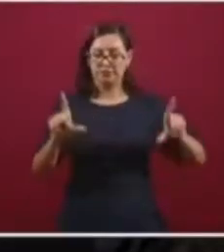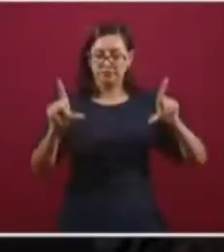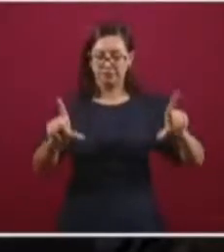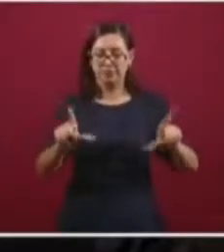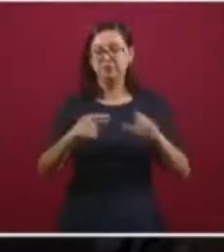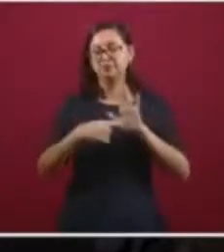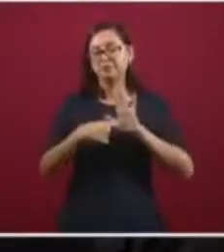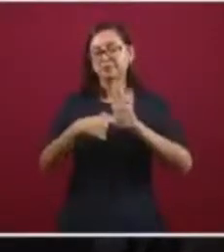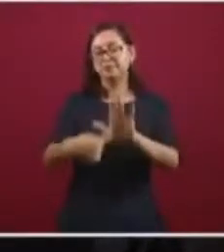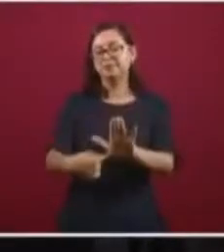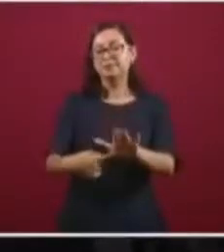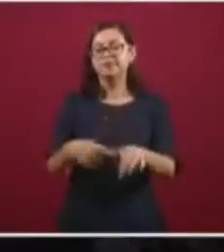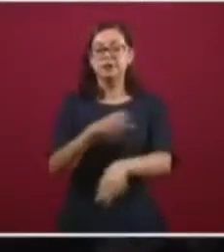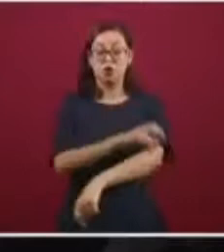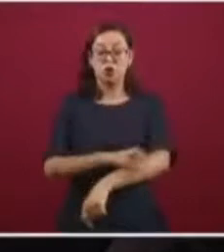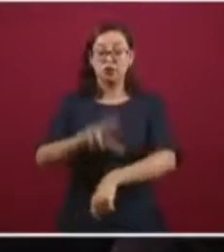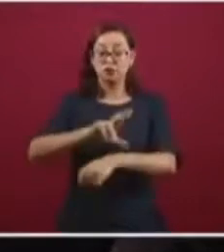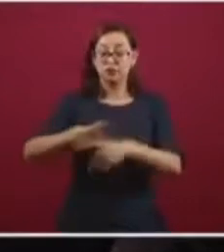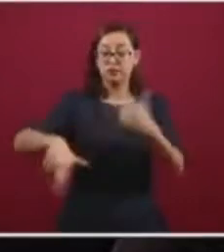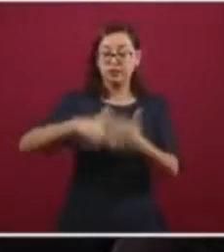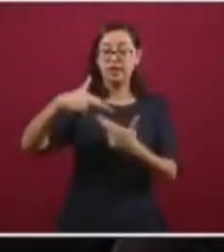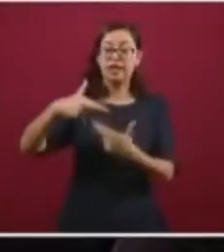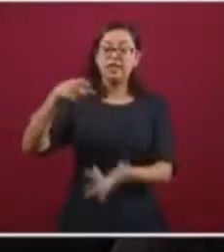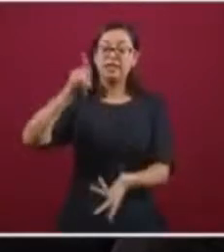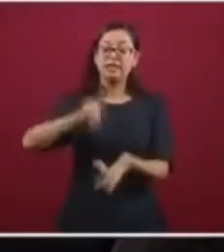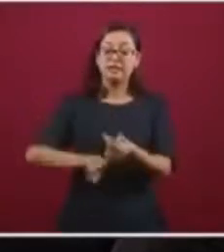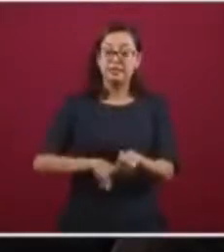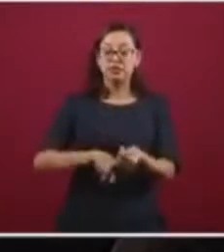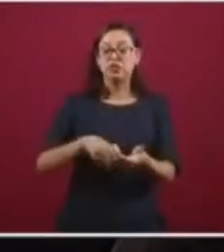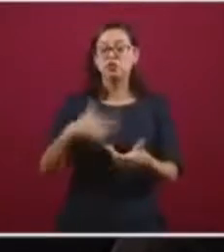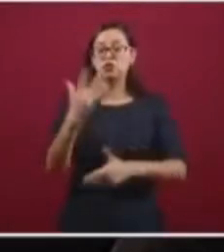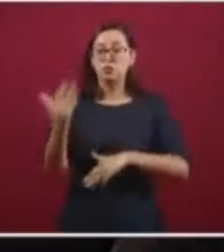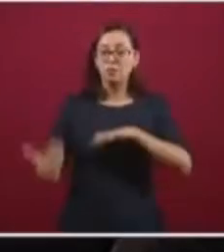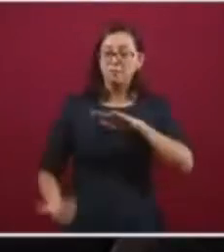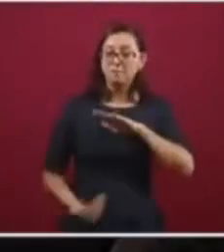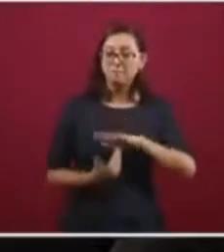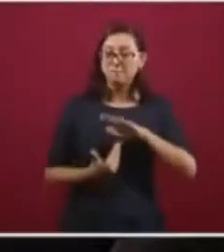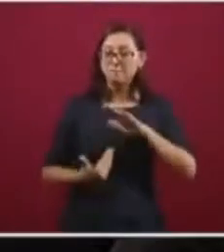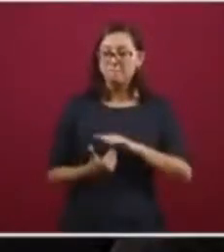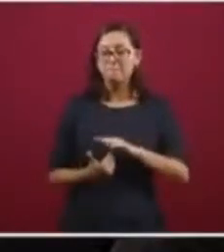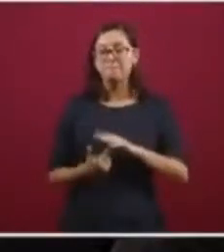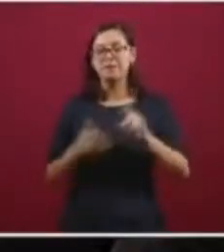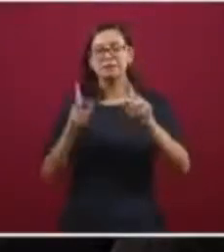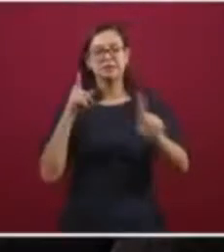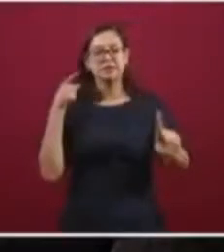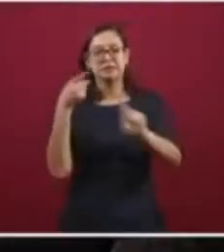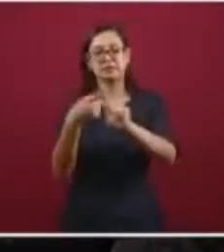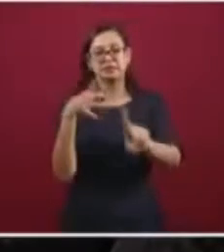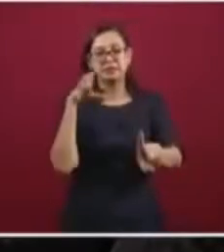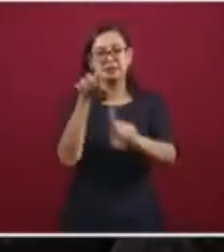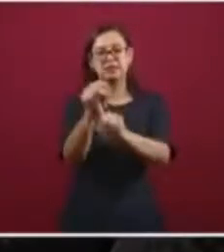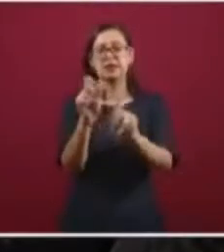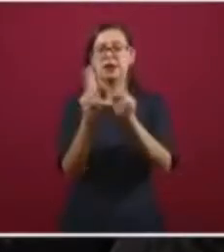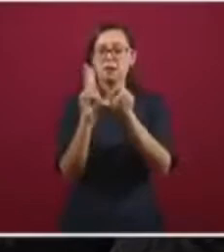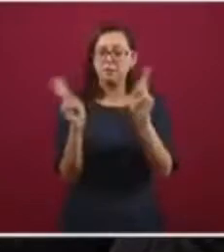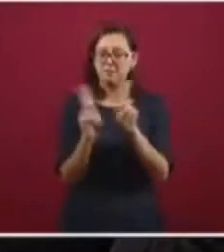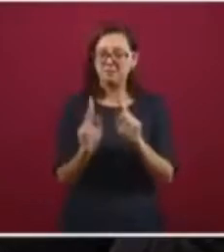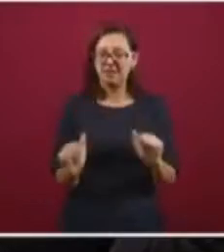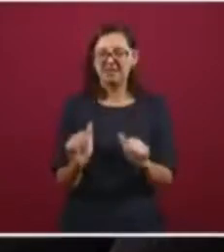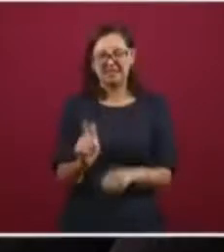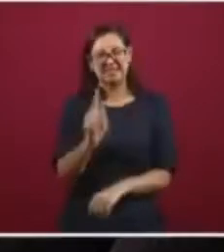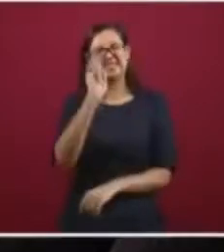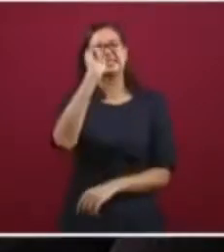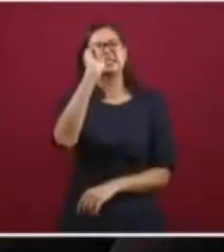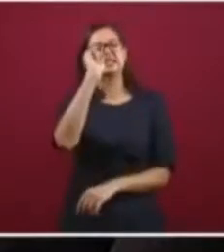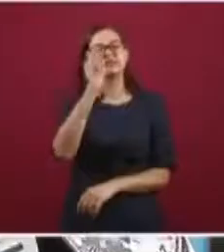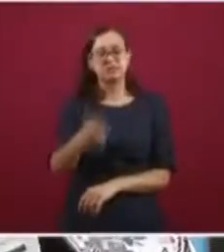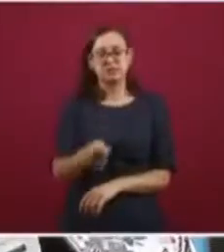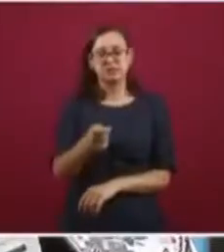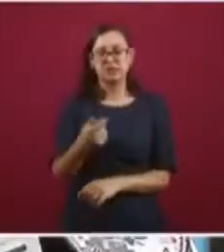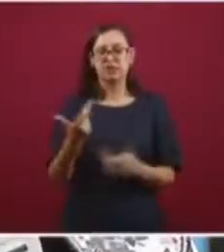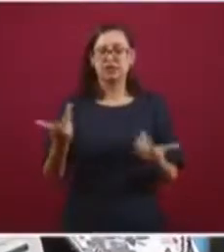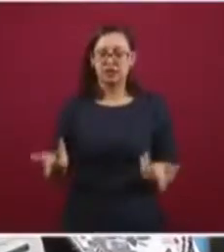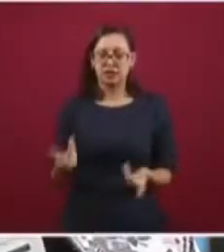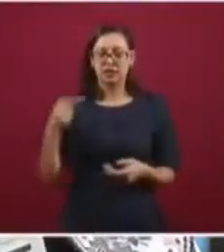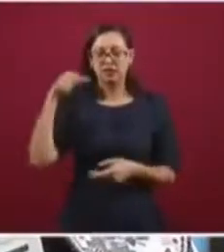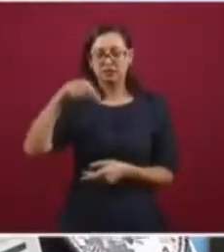regionales hay una mesa de construcción de paz. Esta mesa es la que aporta los insumos,